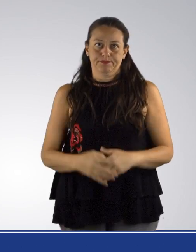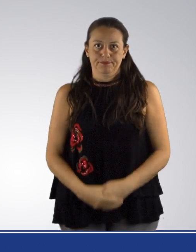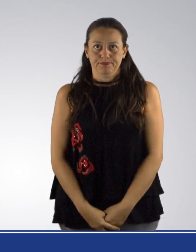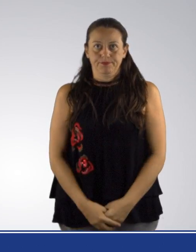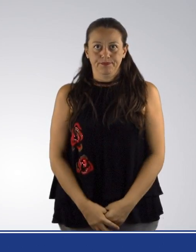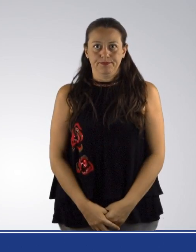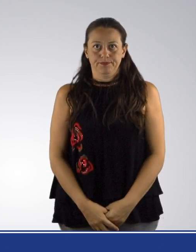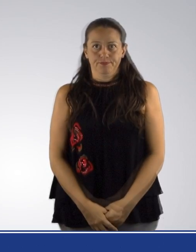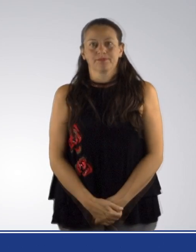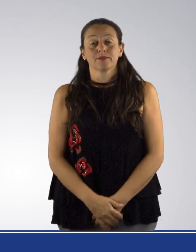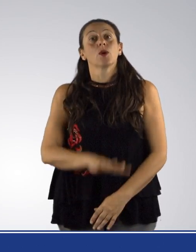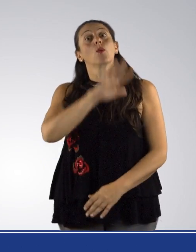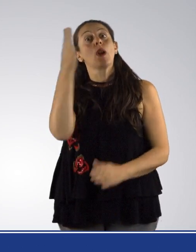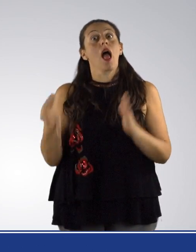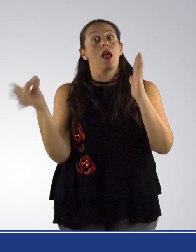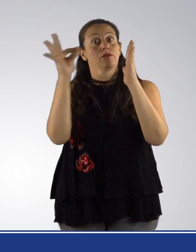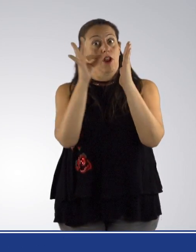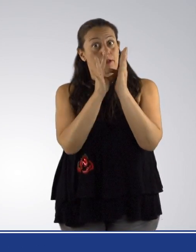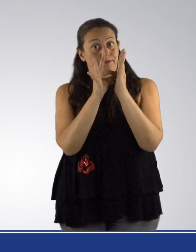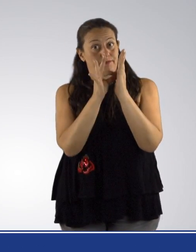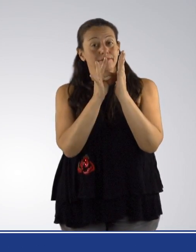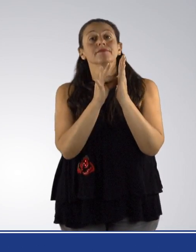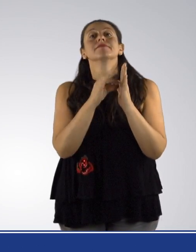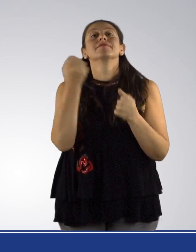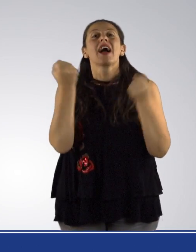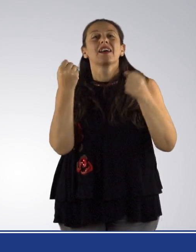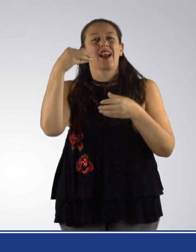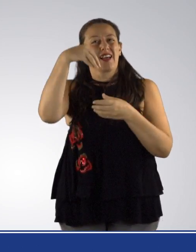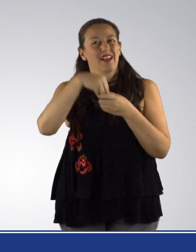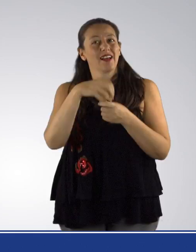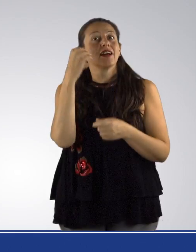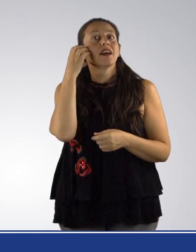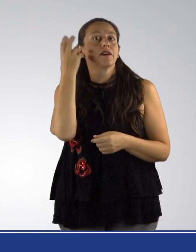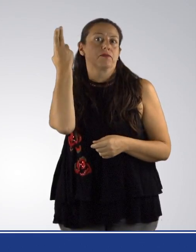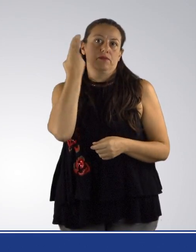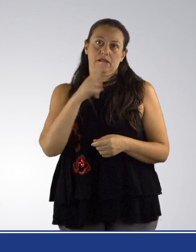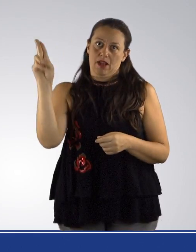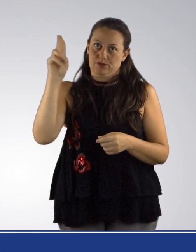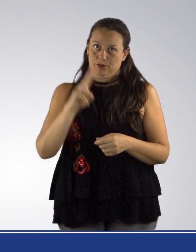Divieto utilizzo smartphone